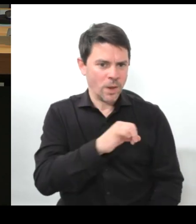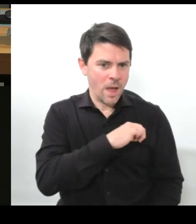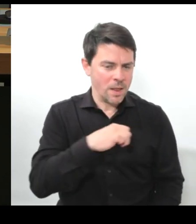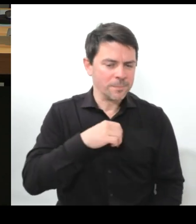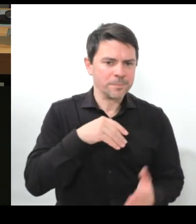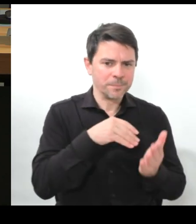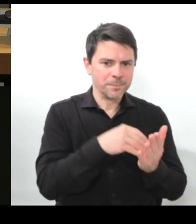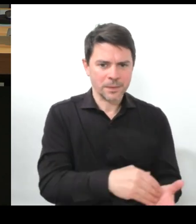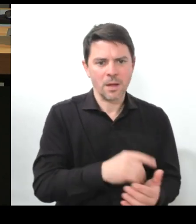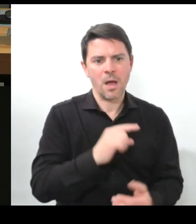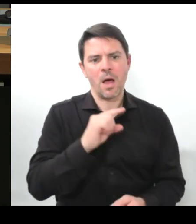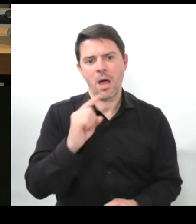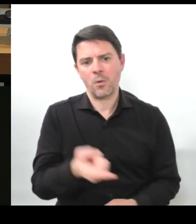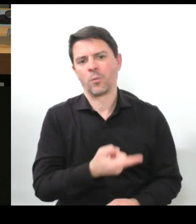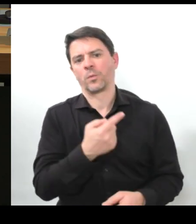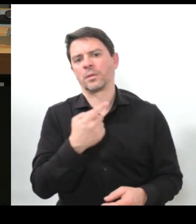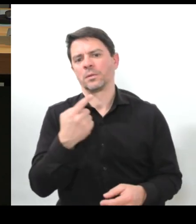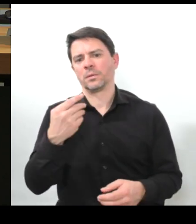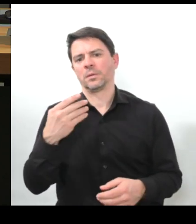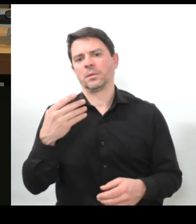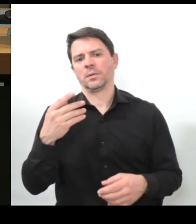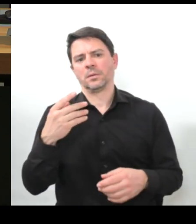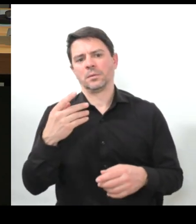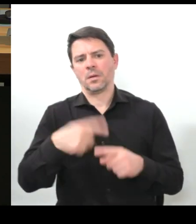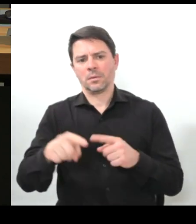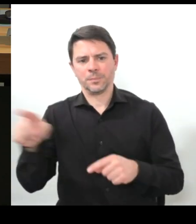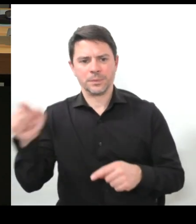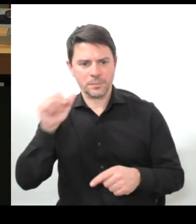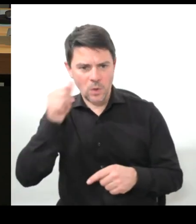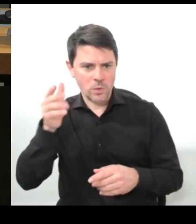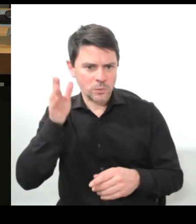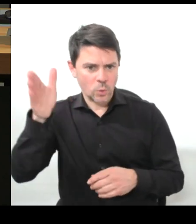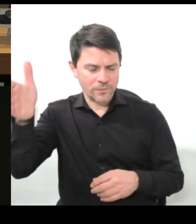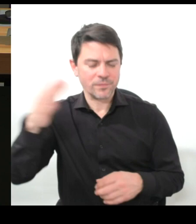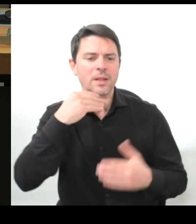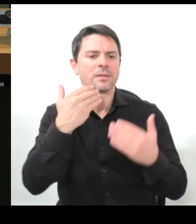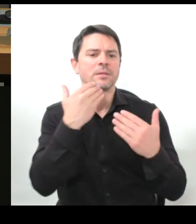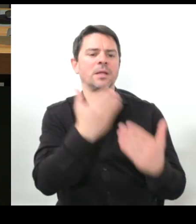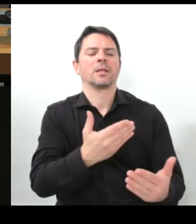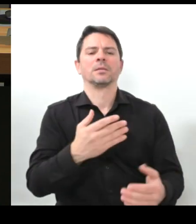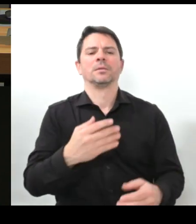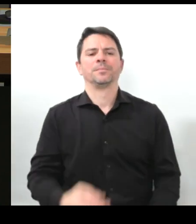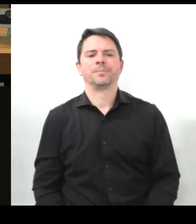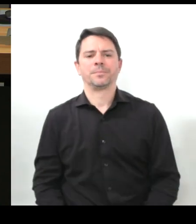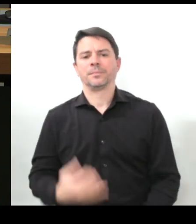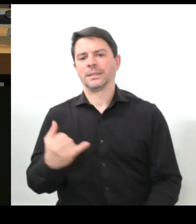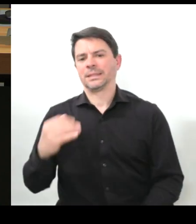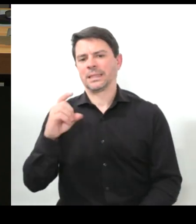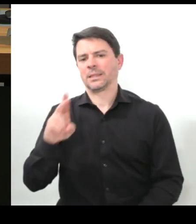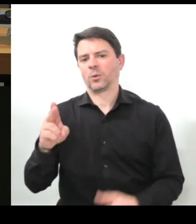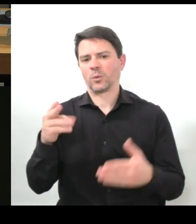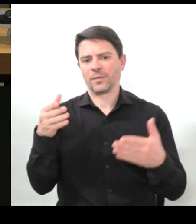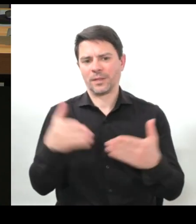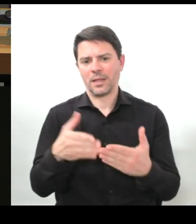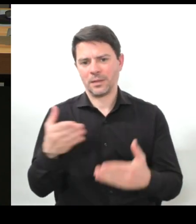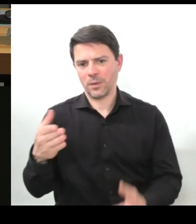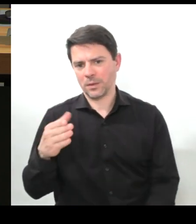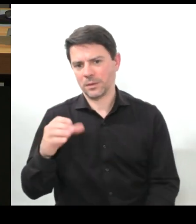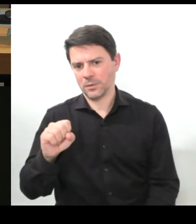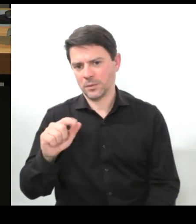zweiten Lesung und ich glaub, wir haben am 15. Dezember, glaube ich, dazu in der ersten Lesung, alle gesprochen. Die Linke möchte ganz gerne wieder zu einem